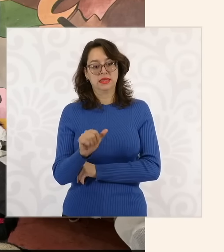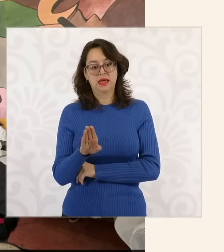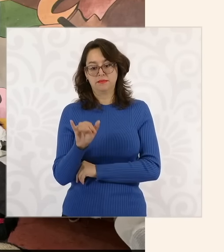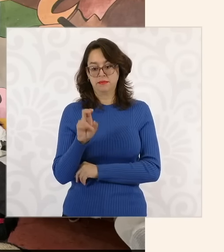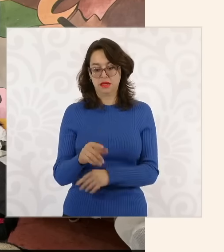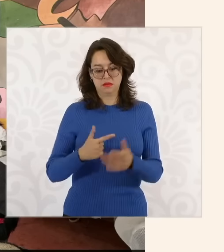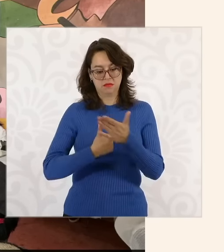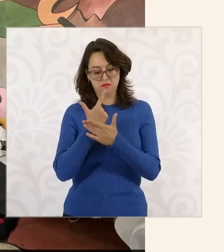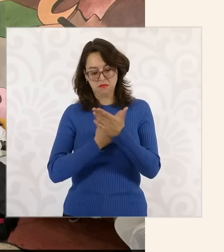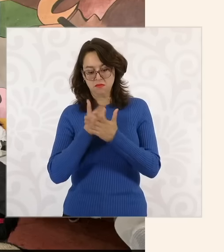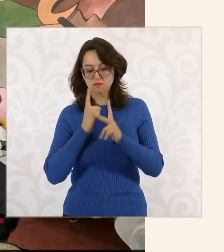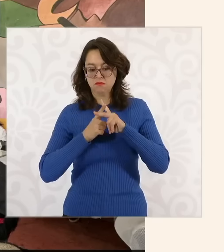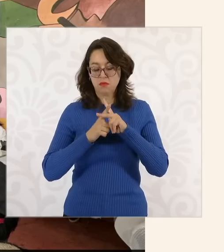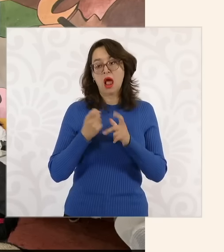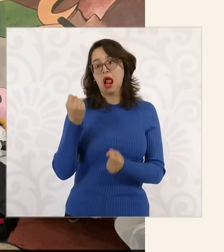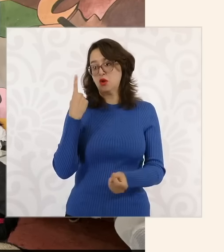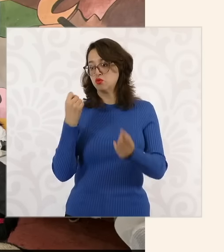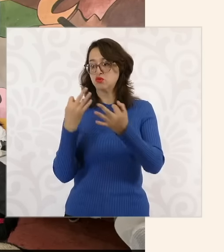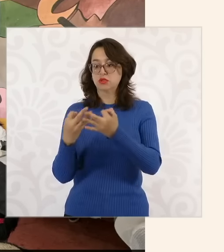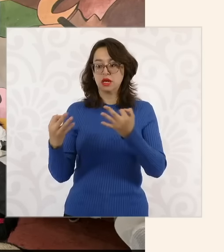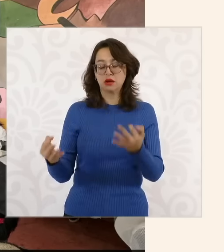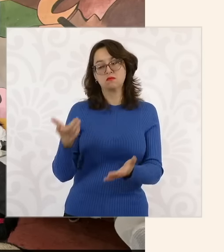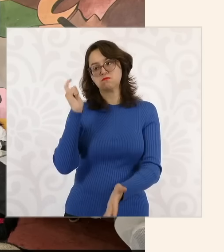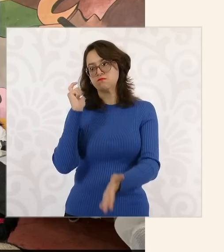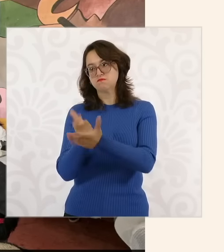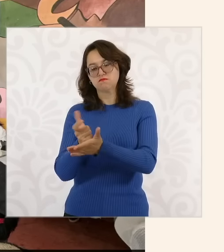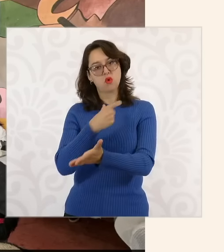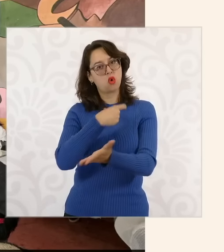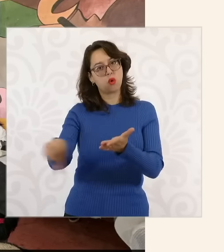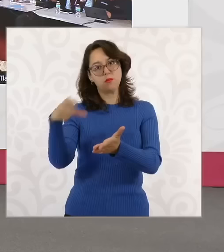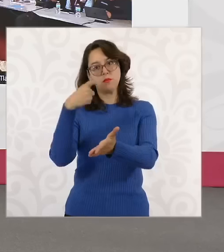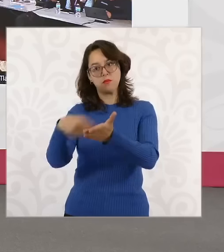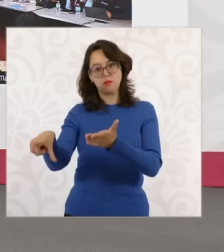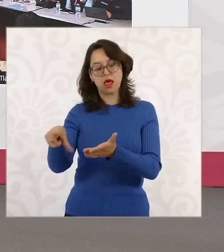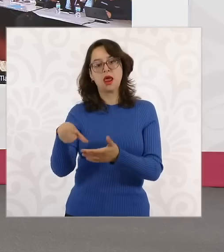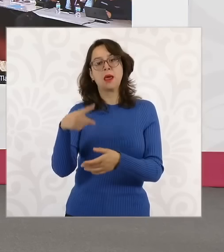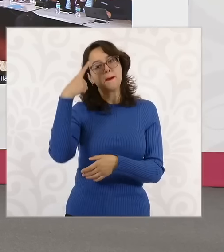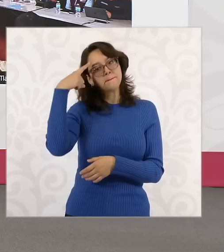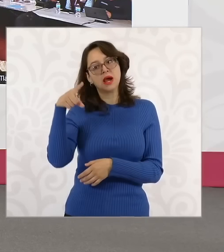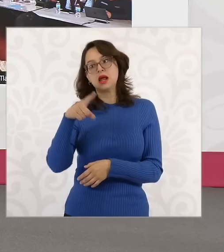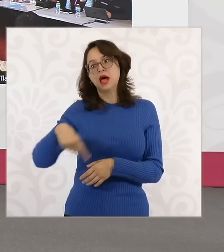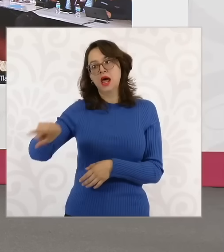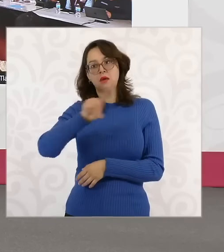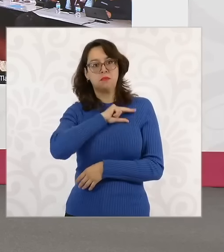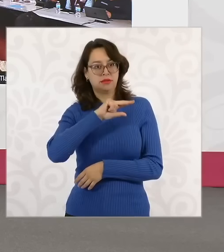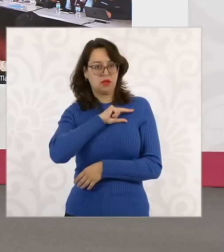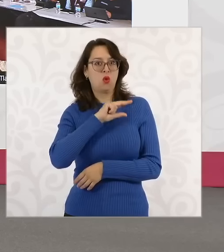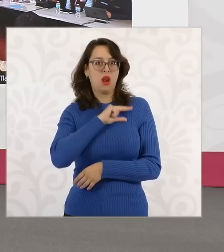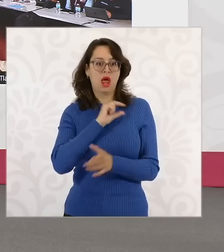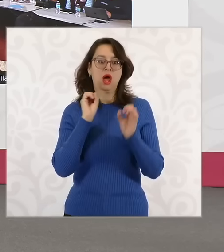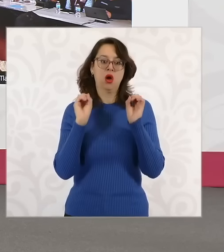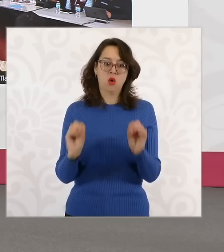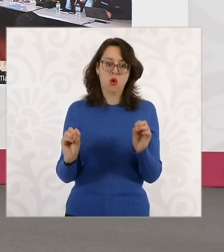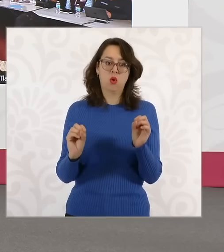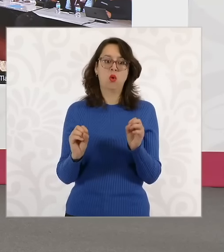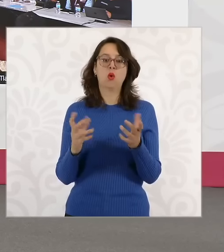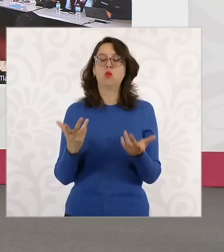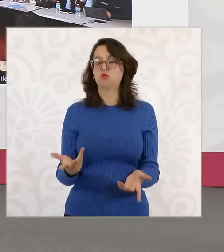ley, para los pagos que se requieran, ya sea de compra a propietarios privados o a ejidatarios a